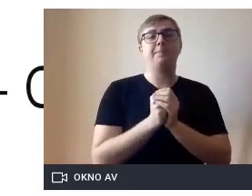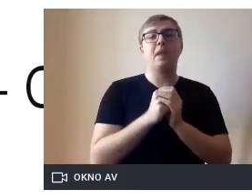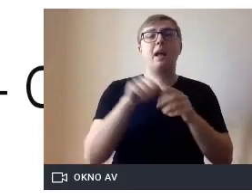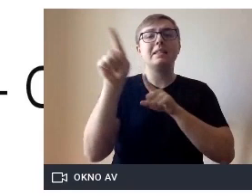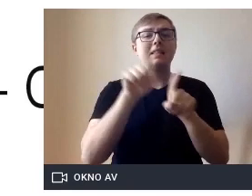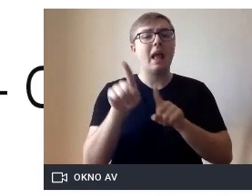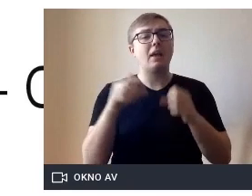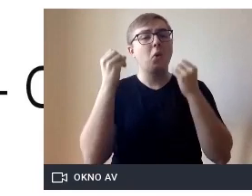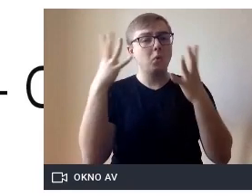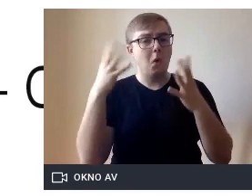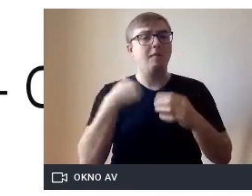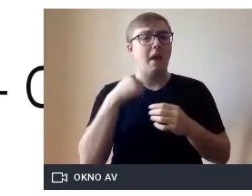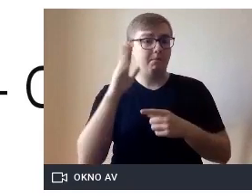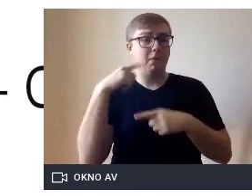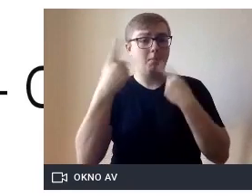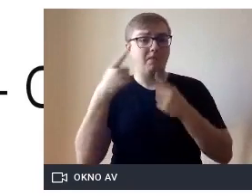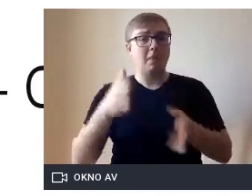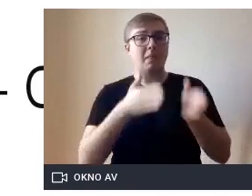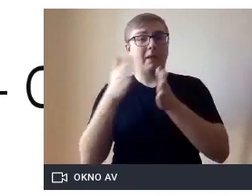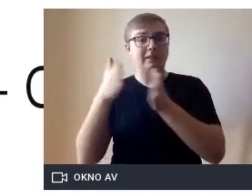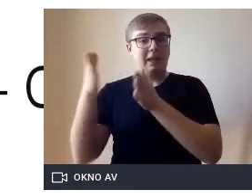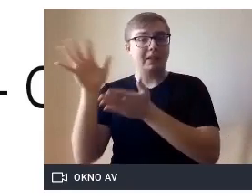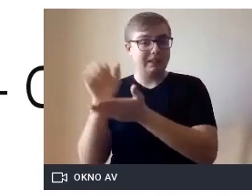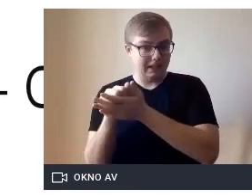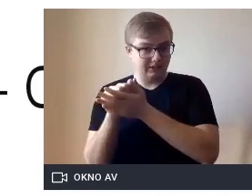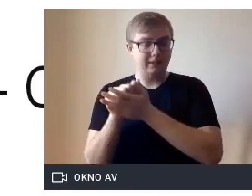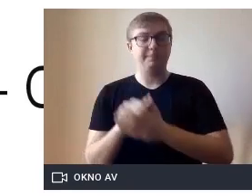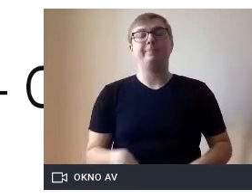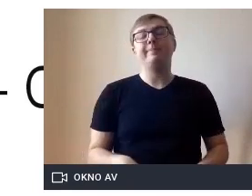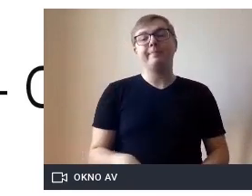O znakach kulturowych opowiem na następnych slajdach.